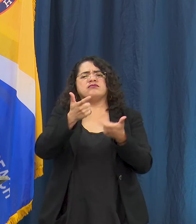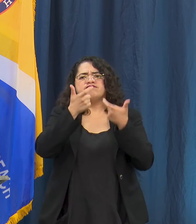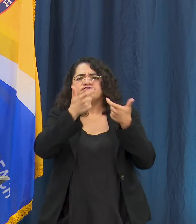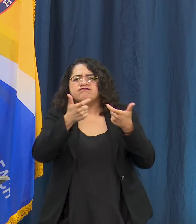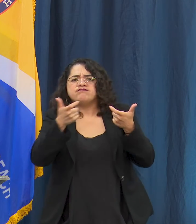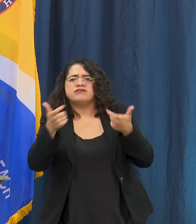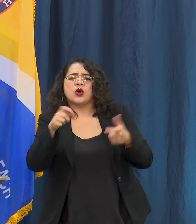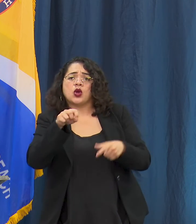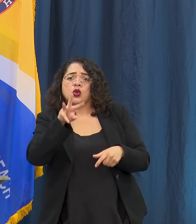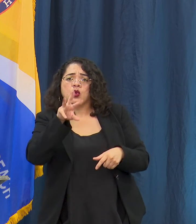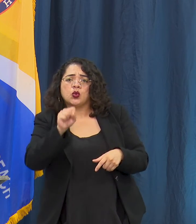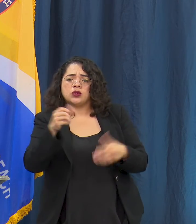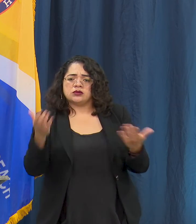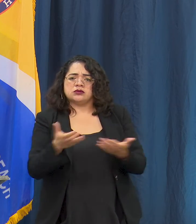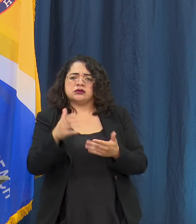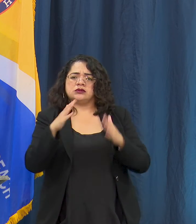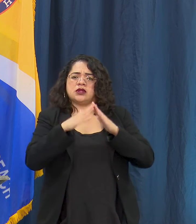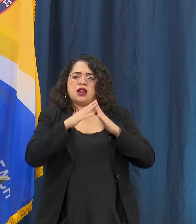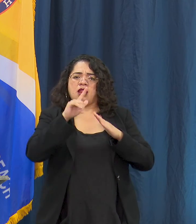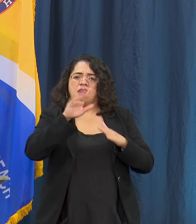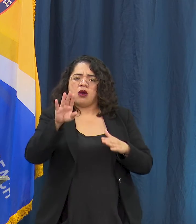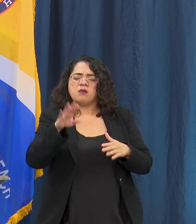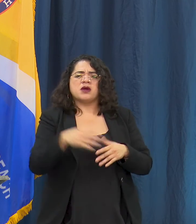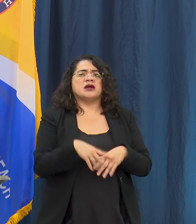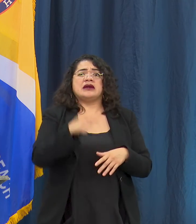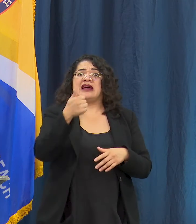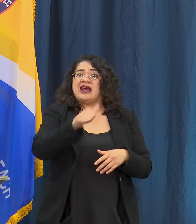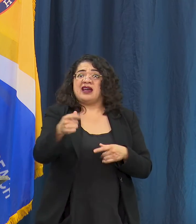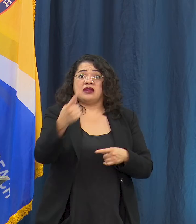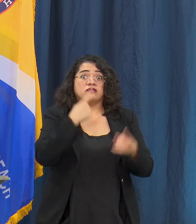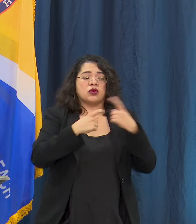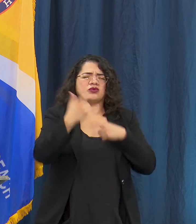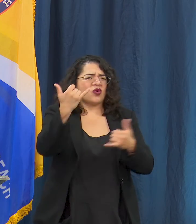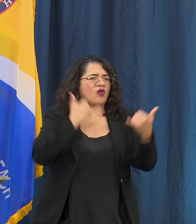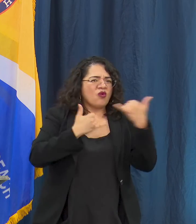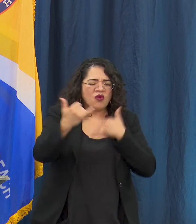siempre se tiene otra vez e tienen algunas preguntas o less falta de alguna